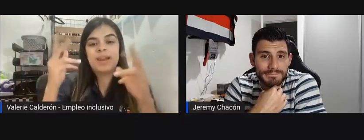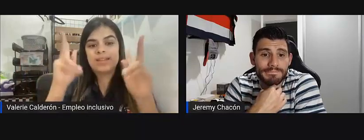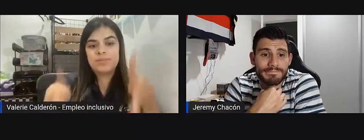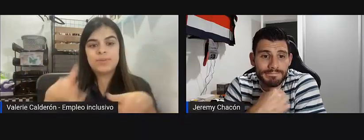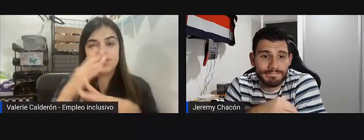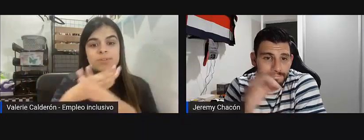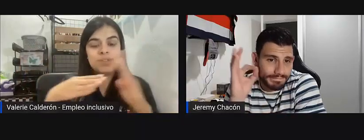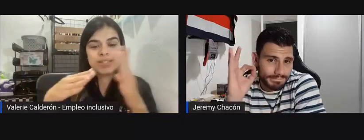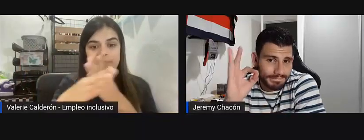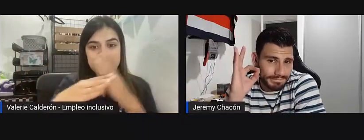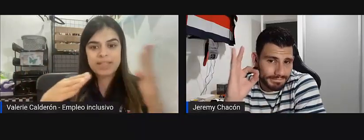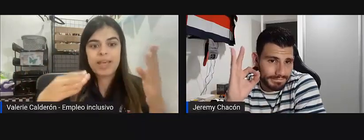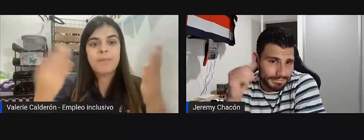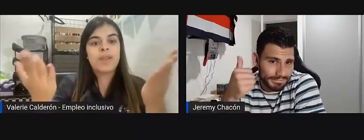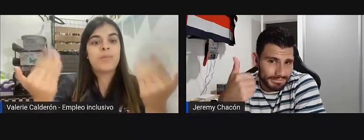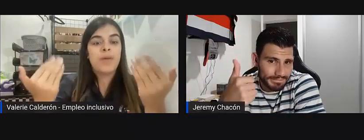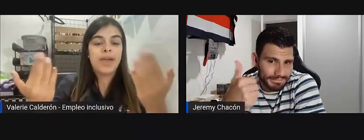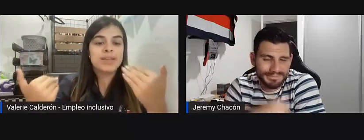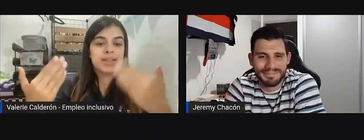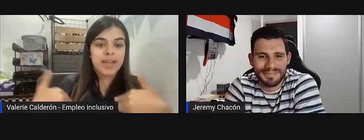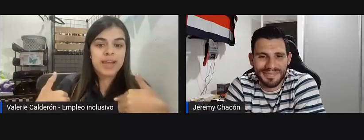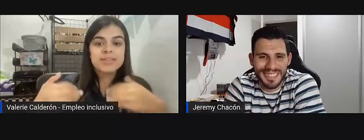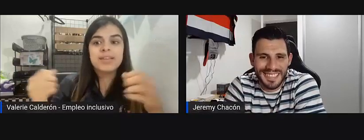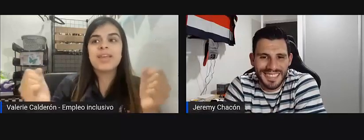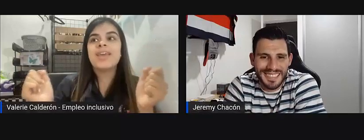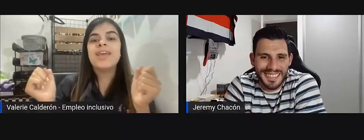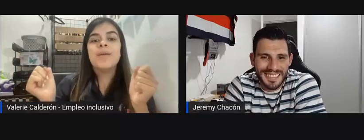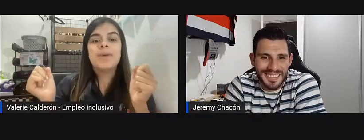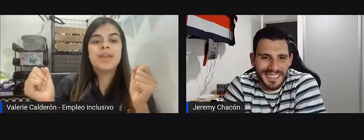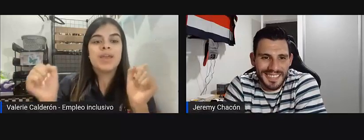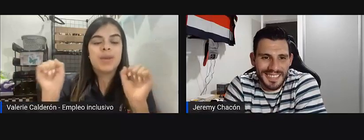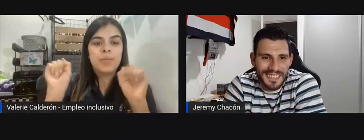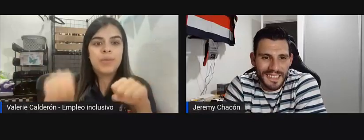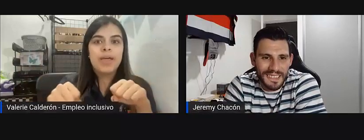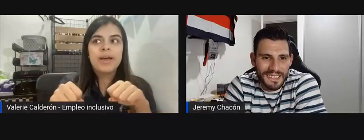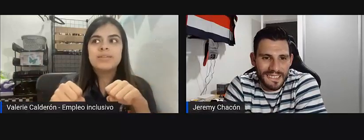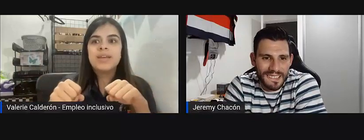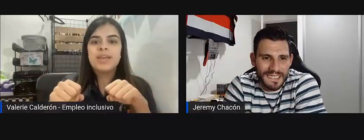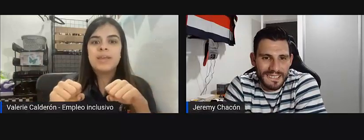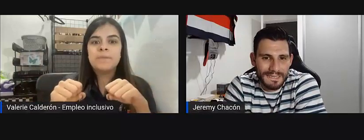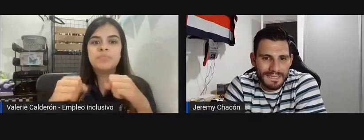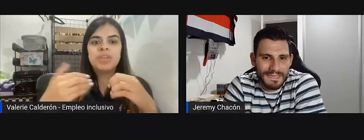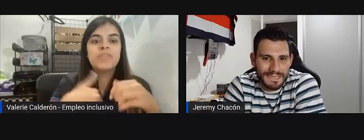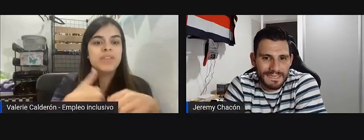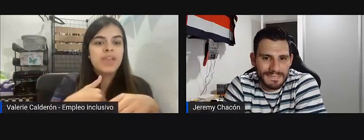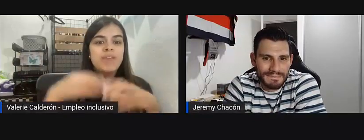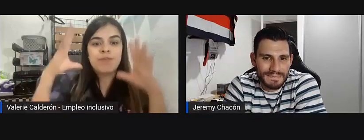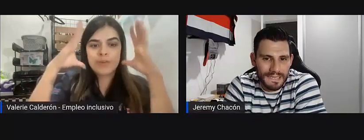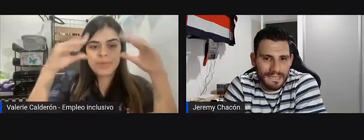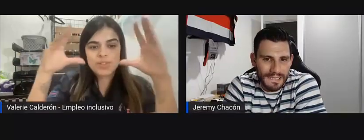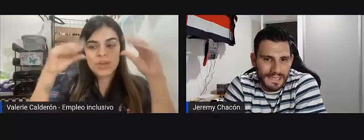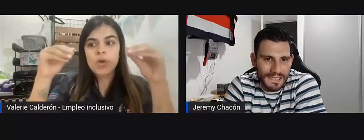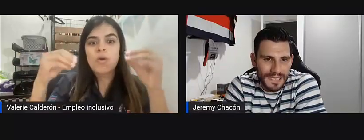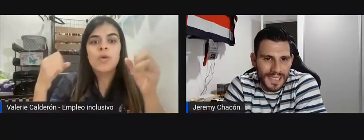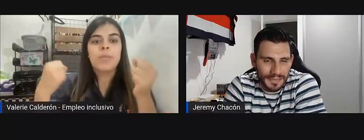las personas con discapacidad para que puedan acercarse para que puedan tener información para